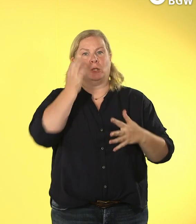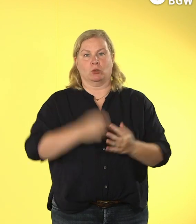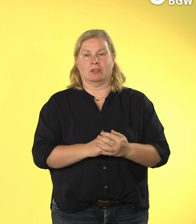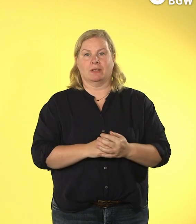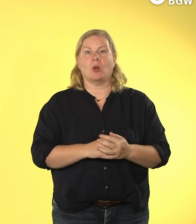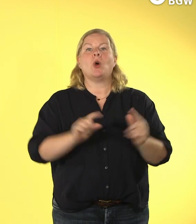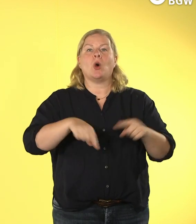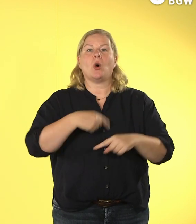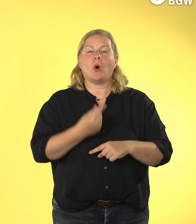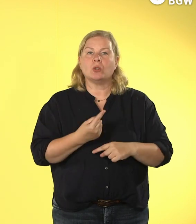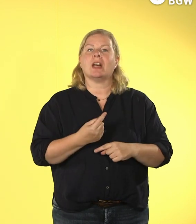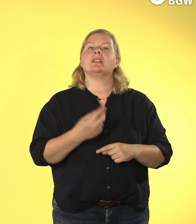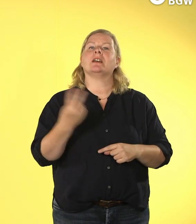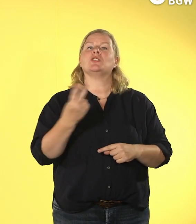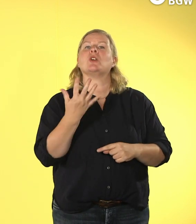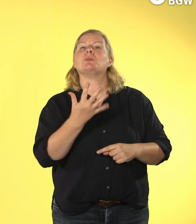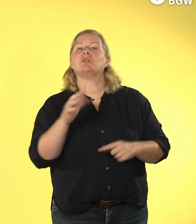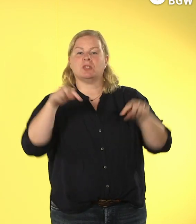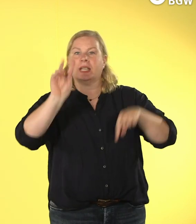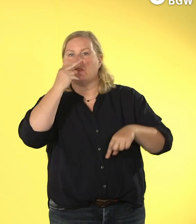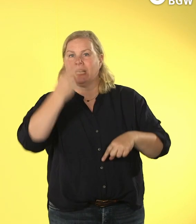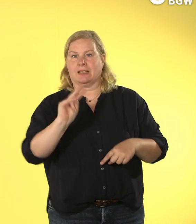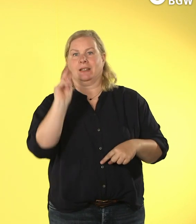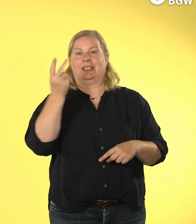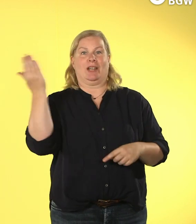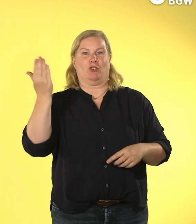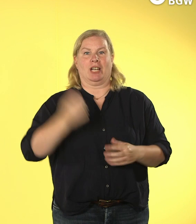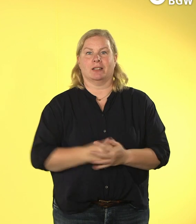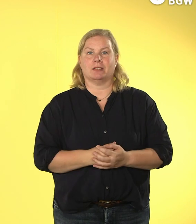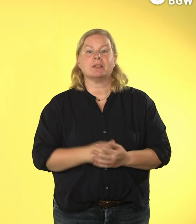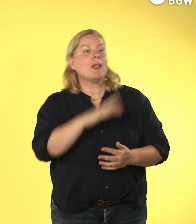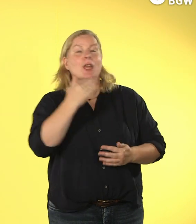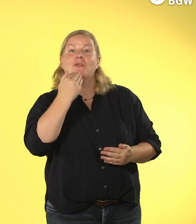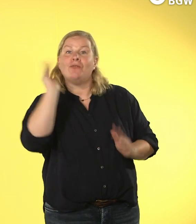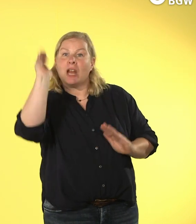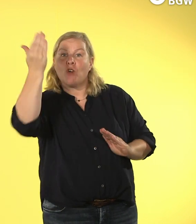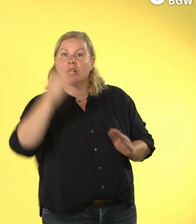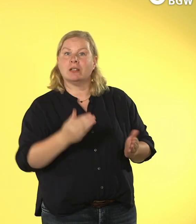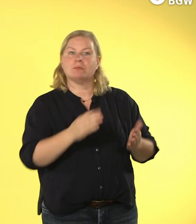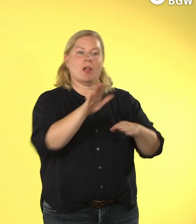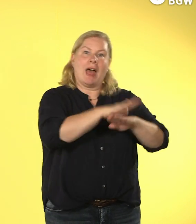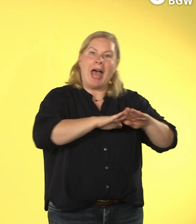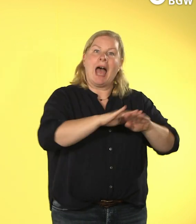Um 14.55 Uhr sehen wir uns zum zweiten Vortrag. Dann wünsche ich viel Erfolg bei der Umsetzung des Hautschutzes am Arbeitsplatz.